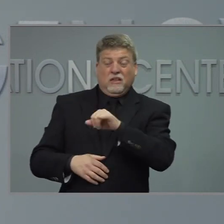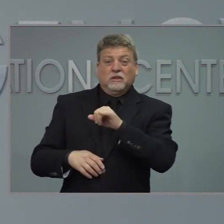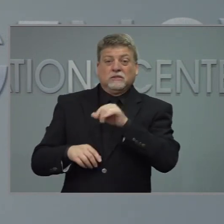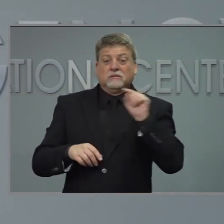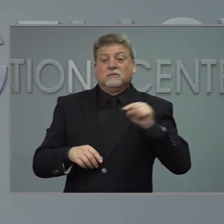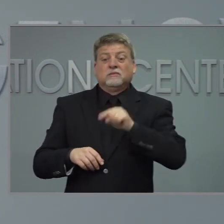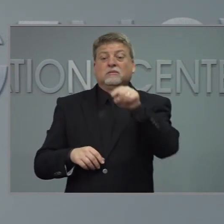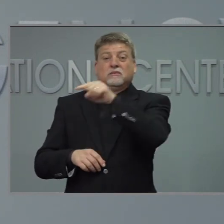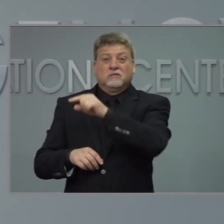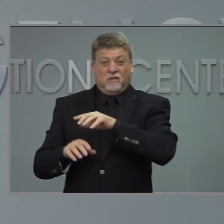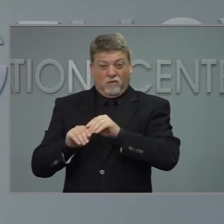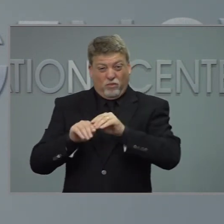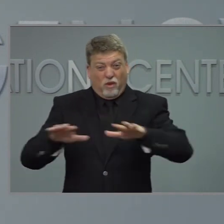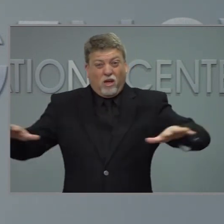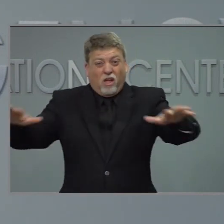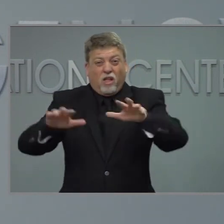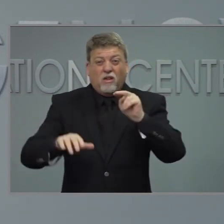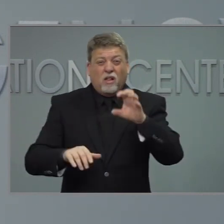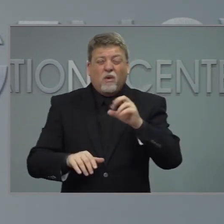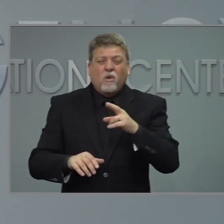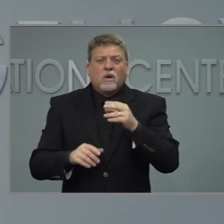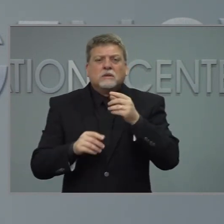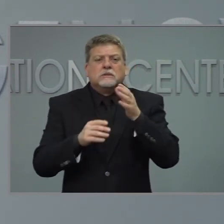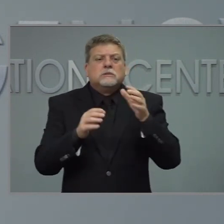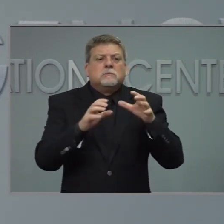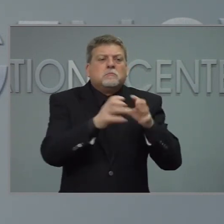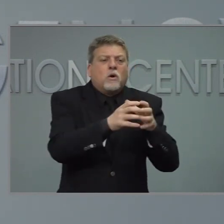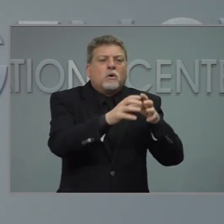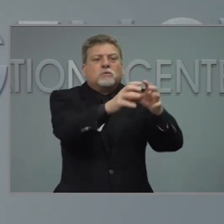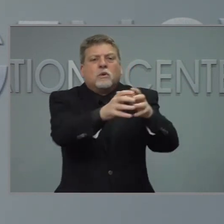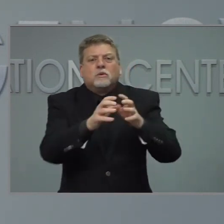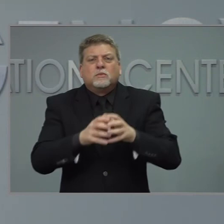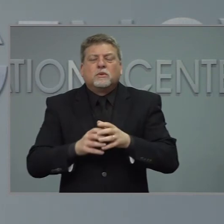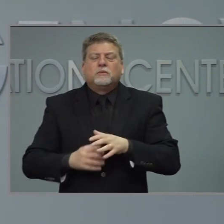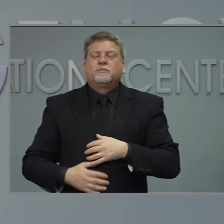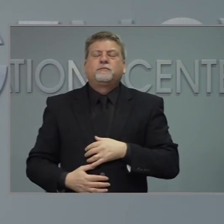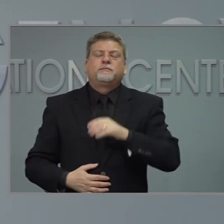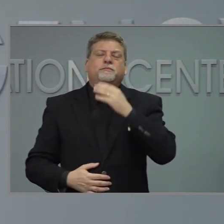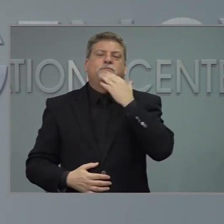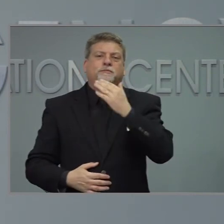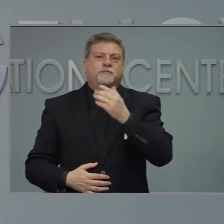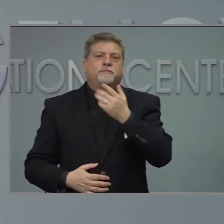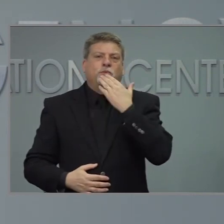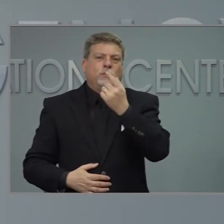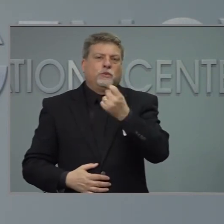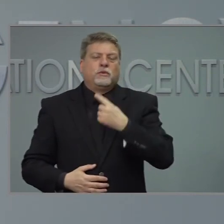No Que y que están todas las variantes han encontrado en el Estado respuesta. Nosotros